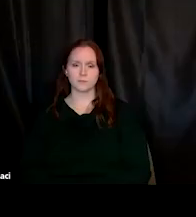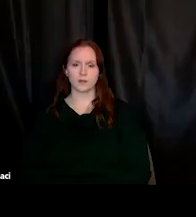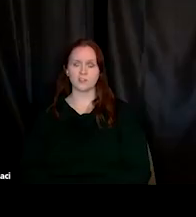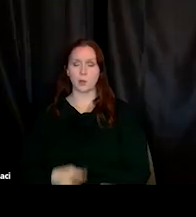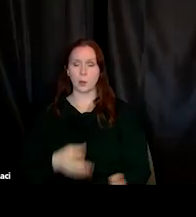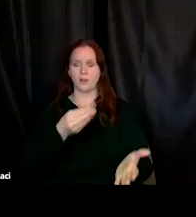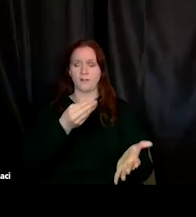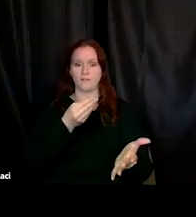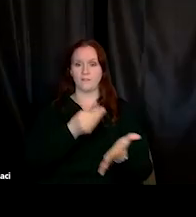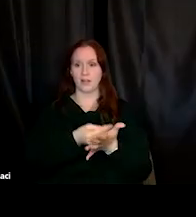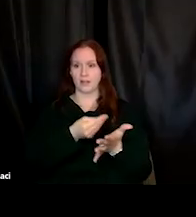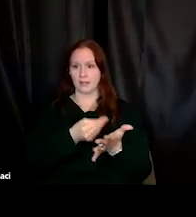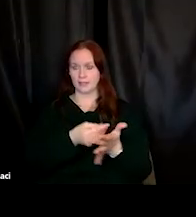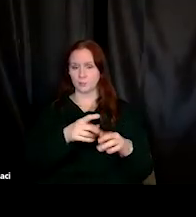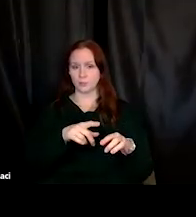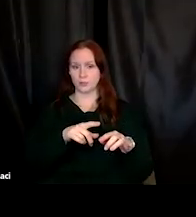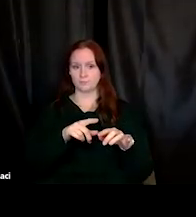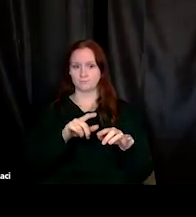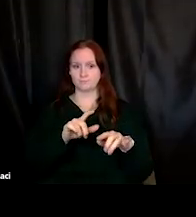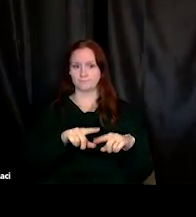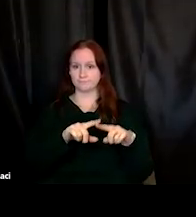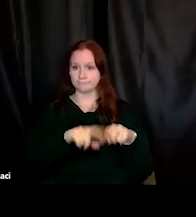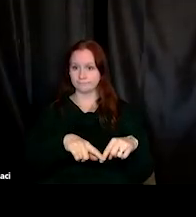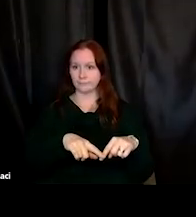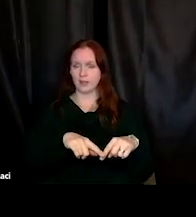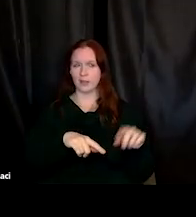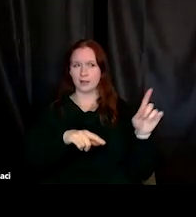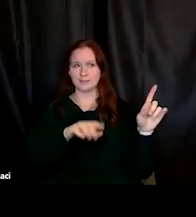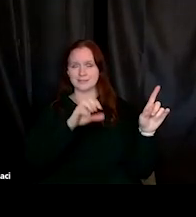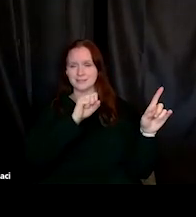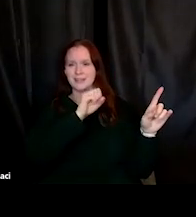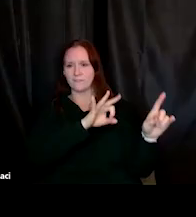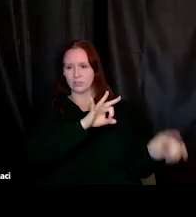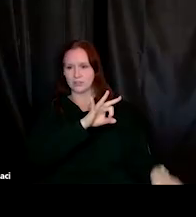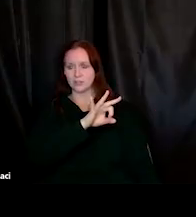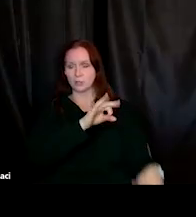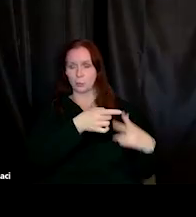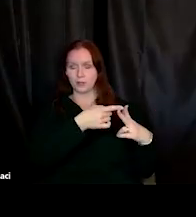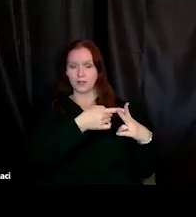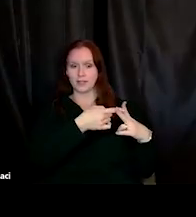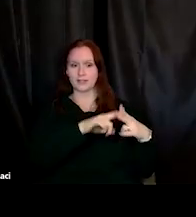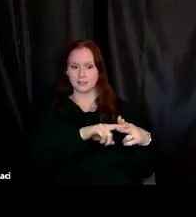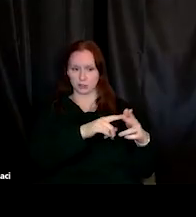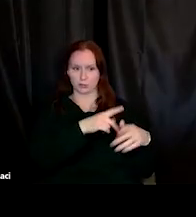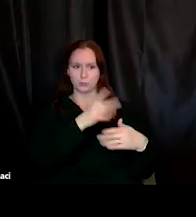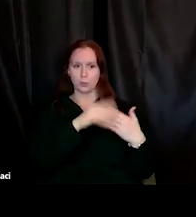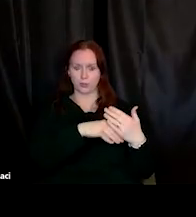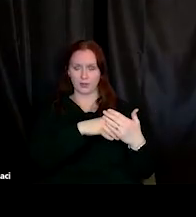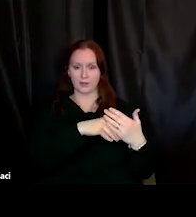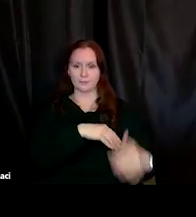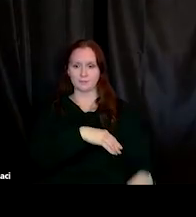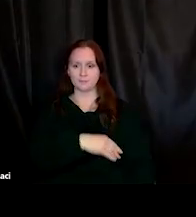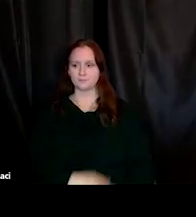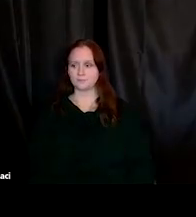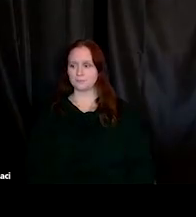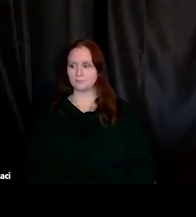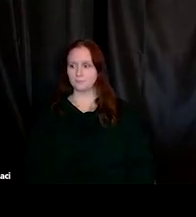tengas problemas, y es muy agradable que todos hayan estado enviándome correos electrónicos, así que he estado respondiendo aquí